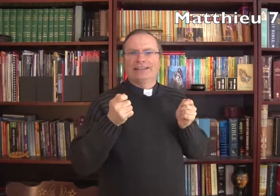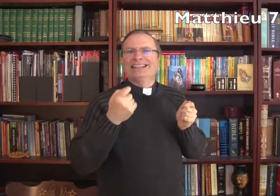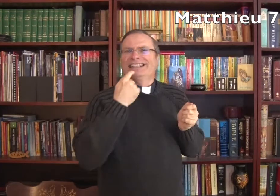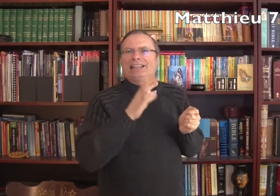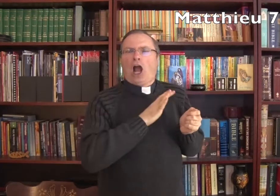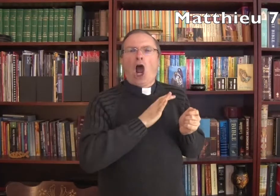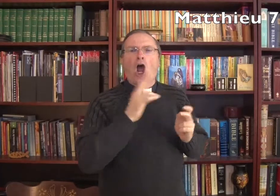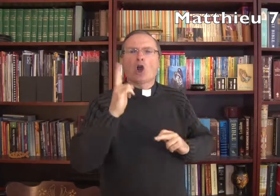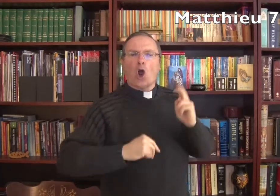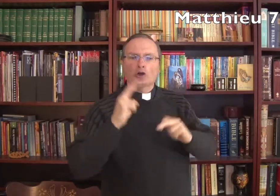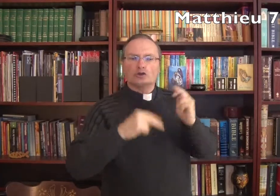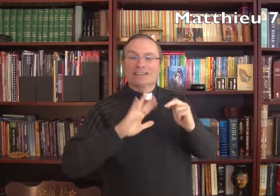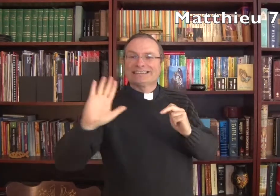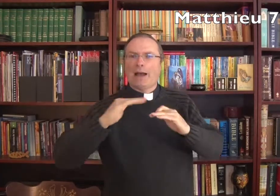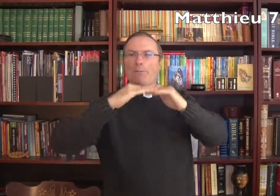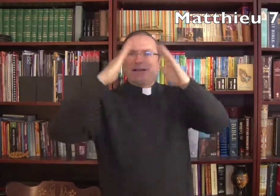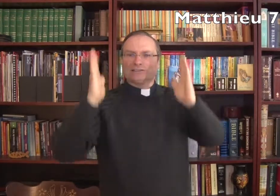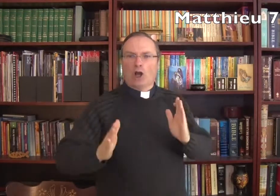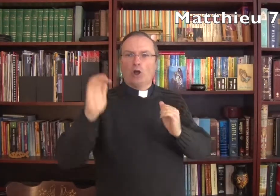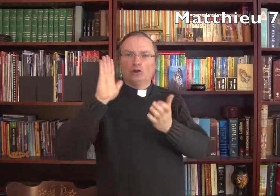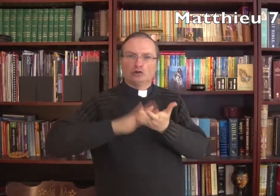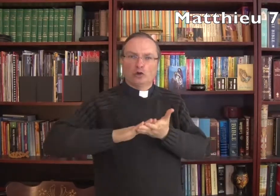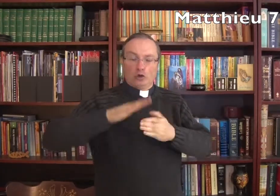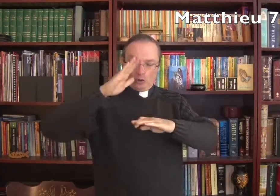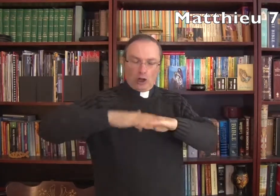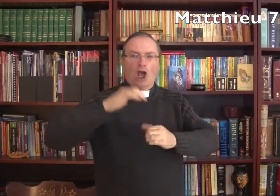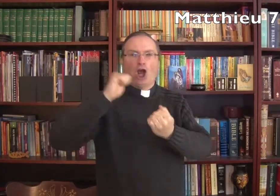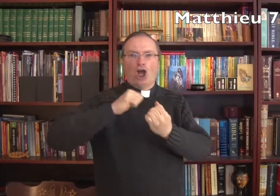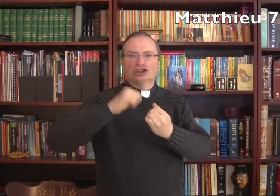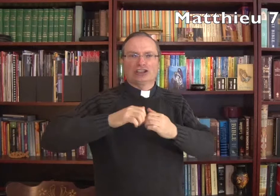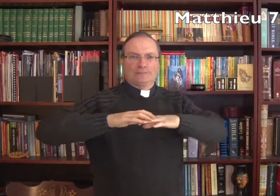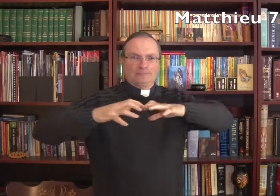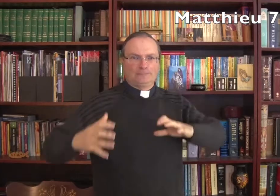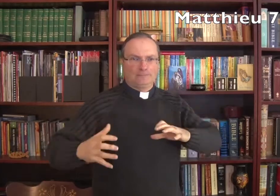qui a construit sa maison sur le rocher.